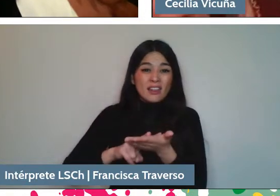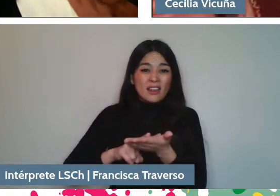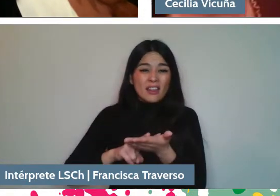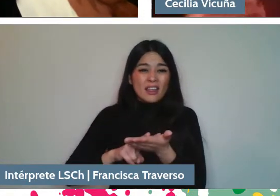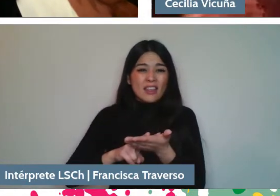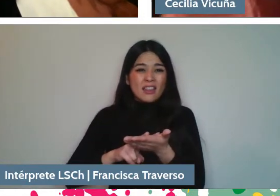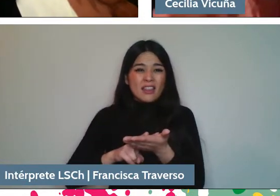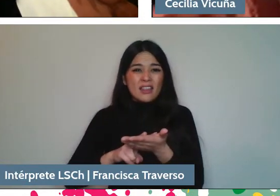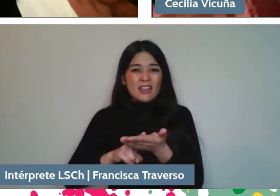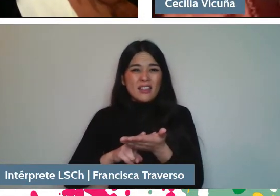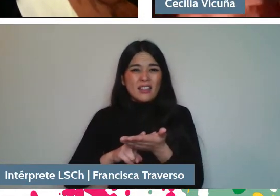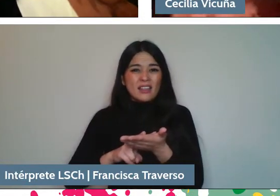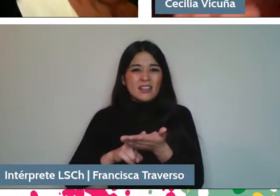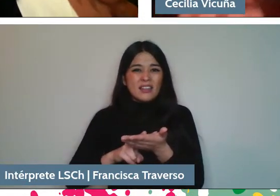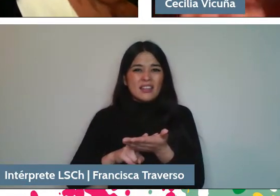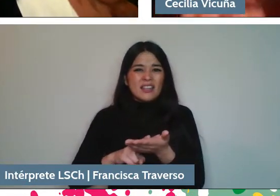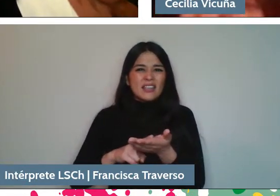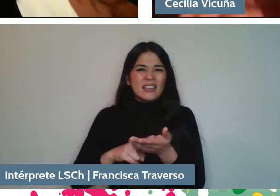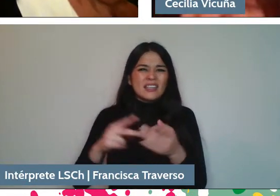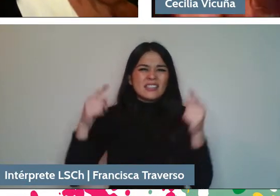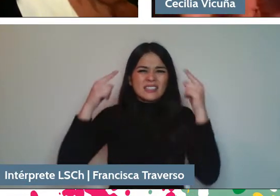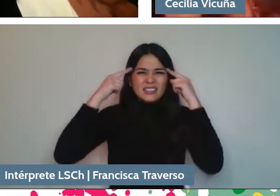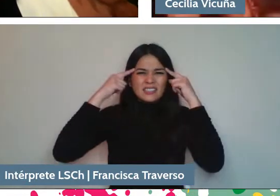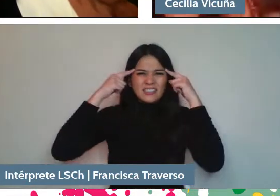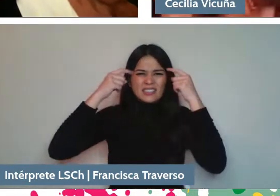Y esa "hacer tira la mente" no era romper la mente